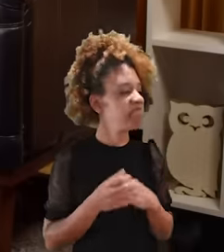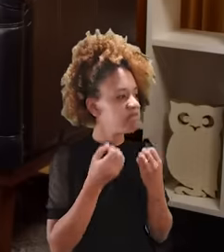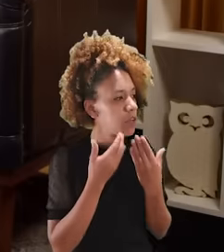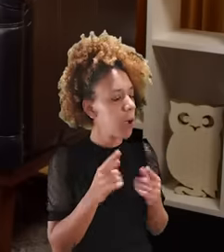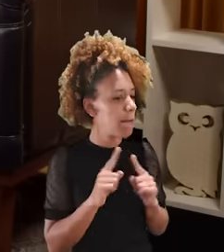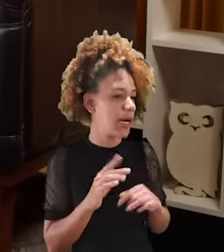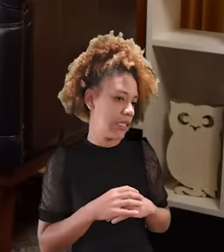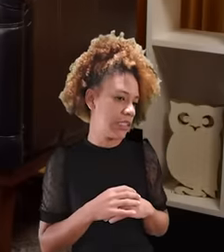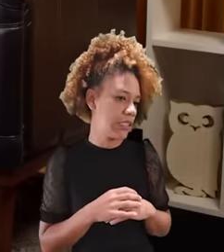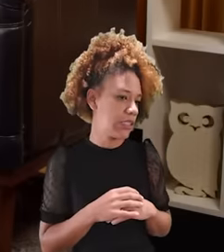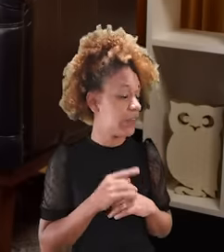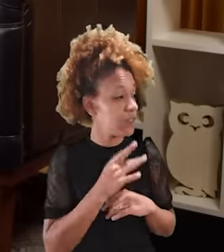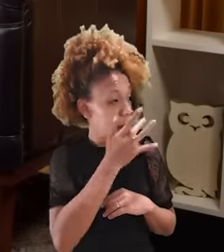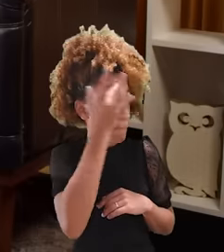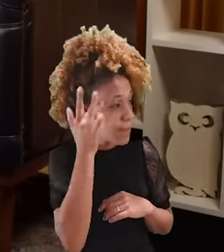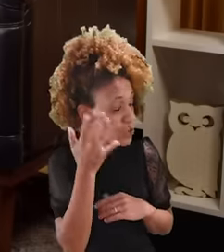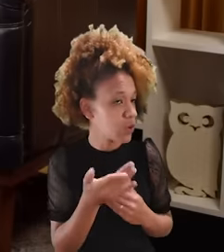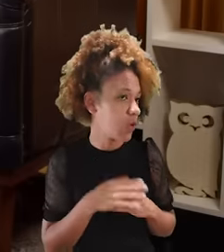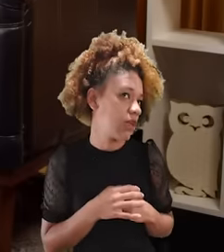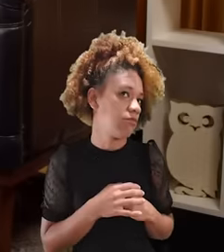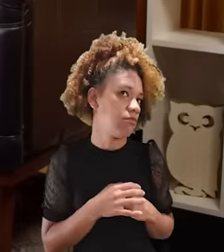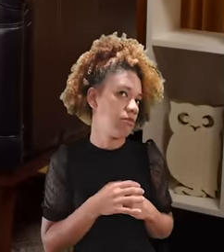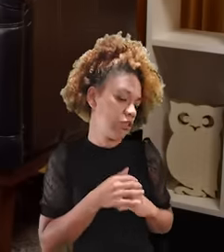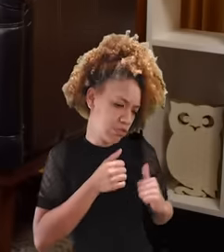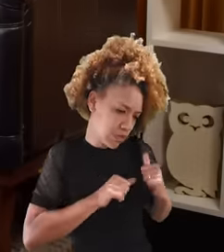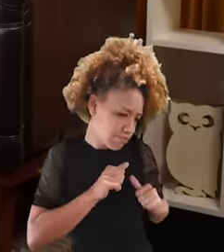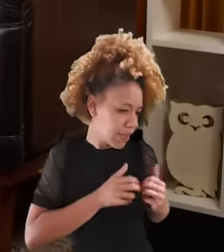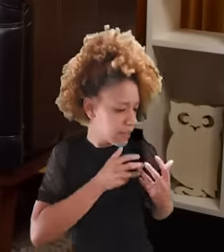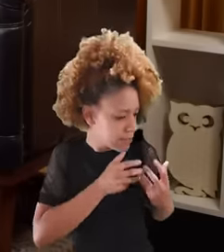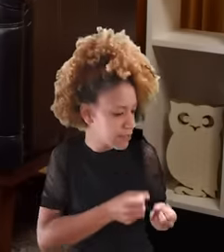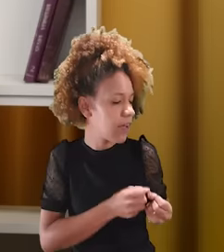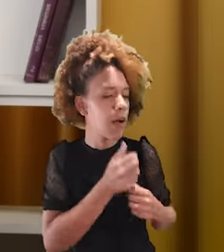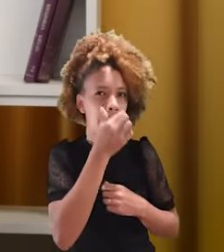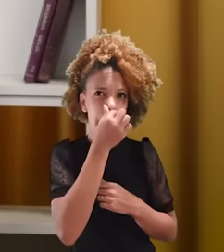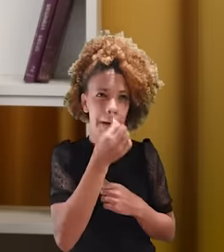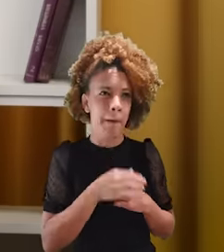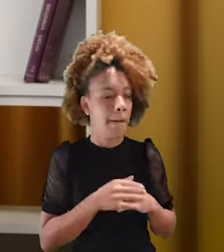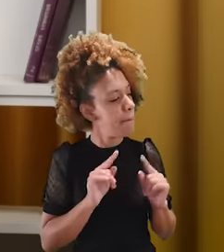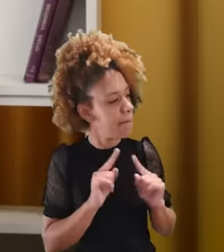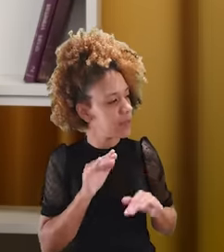por ser uma pessoa digamos multi facetada você faz muita coisa ao mesmo tempo te dá às vezes